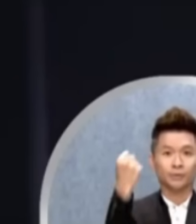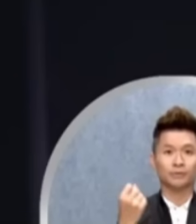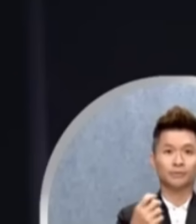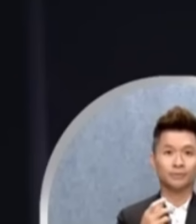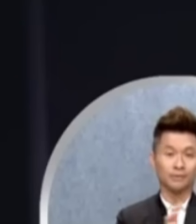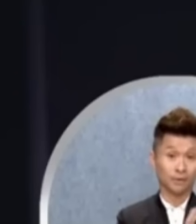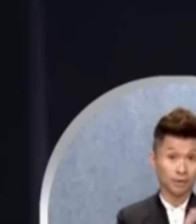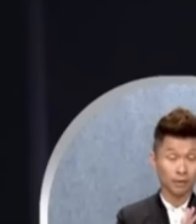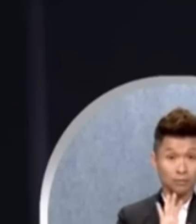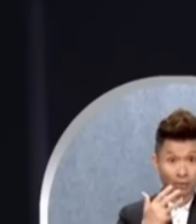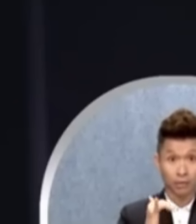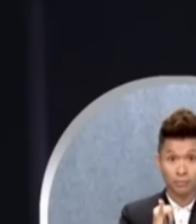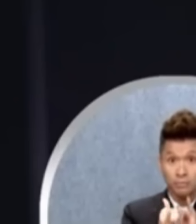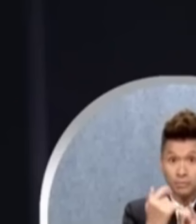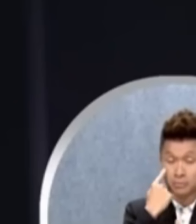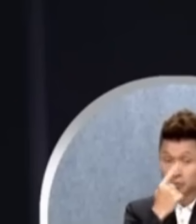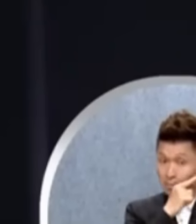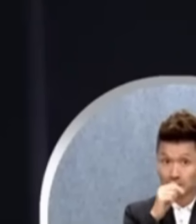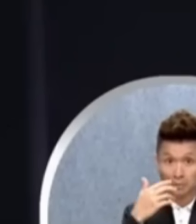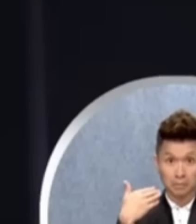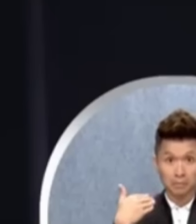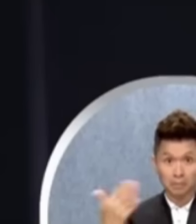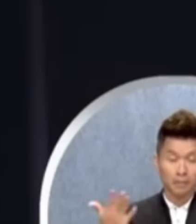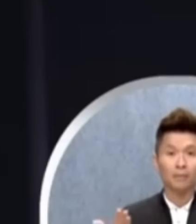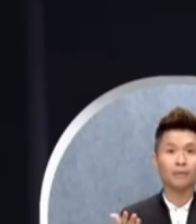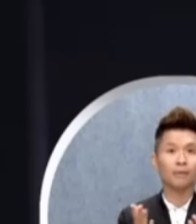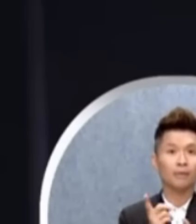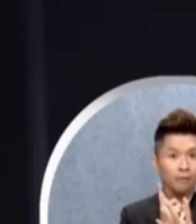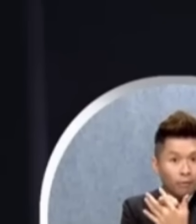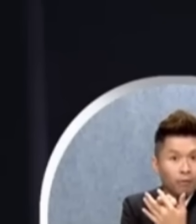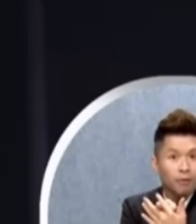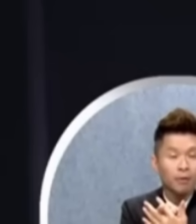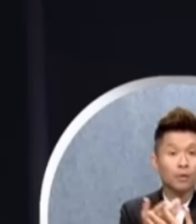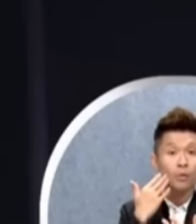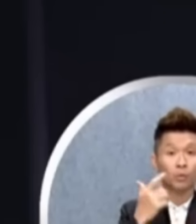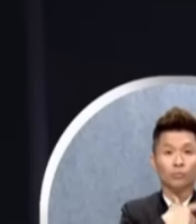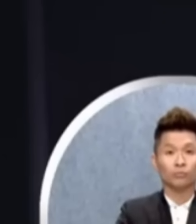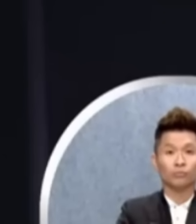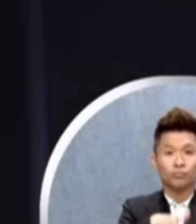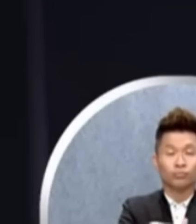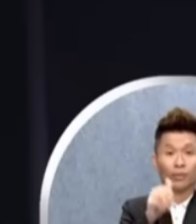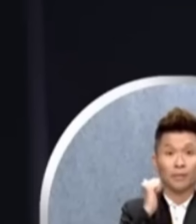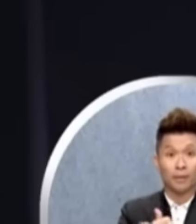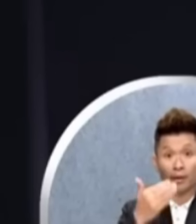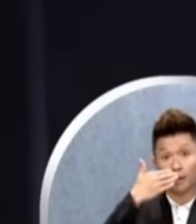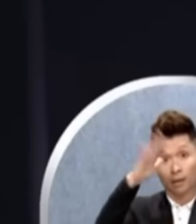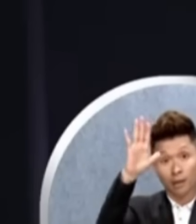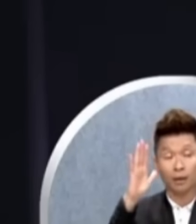臺灣人民是眼睛是雪亮的 請問你贏的選舉 贏了政權 你最後得到什麼